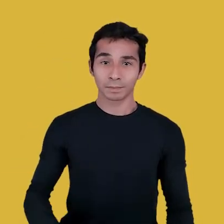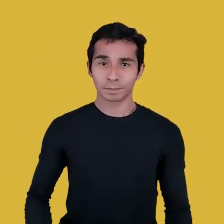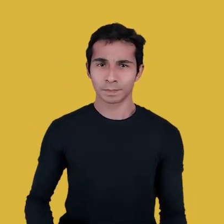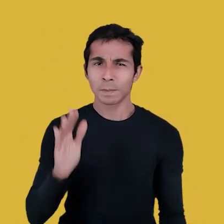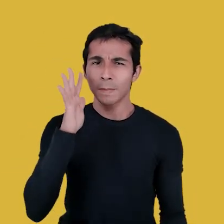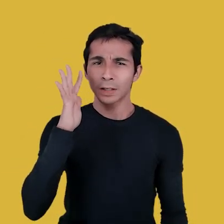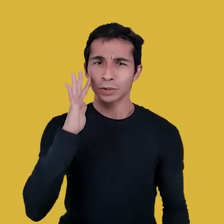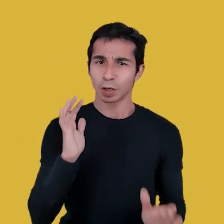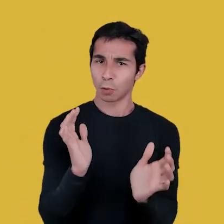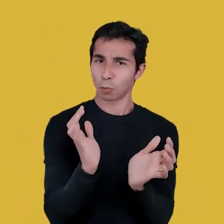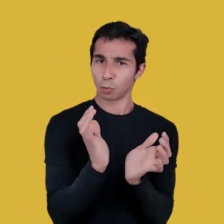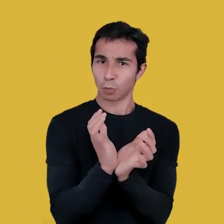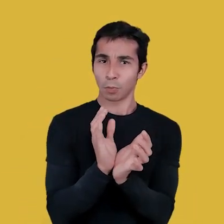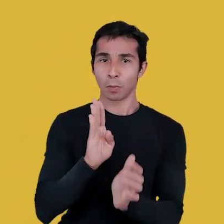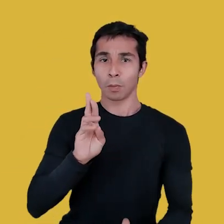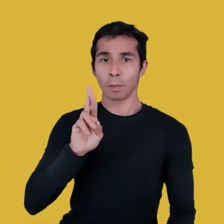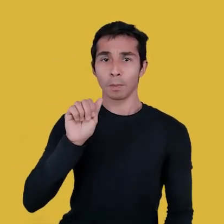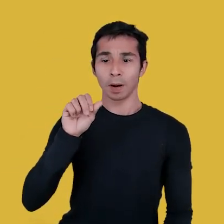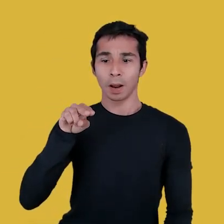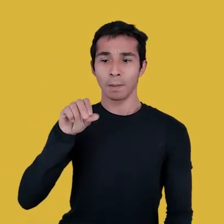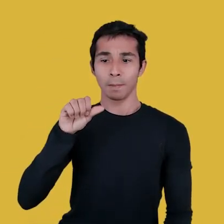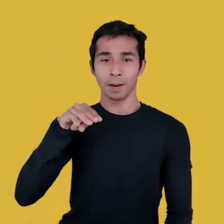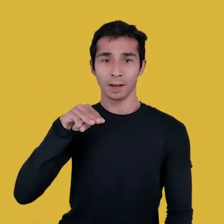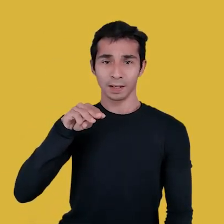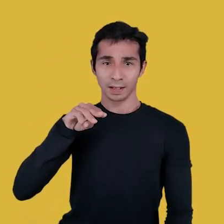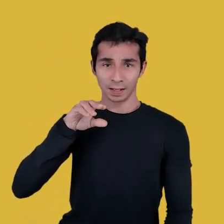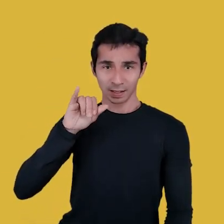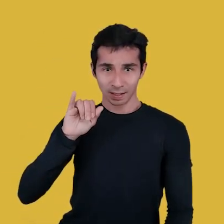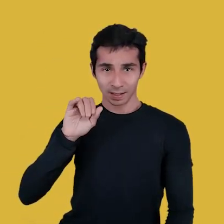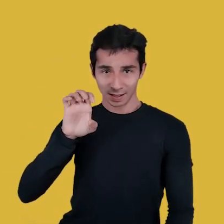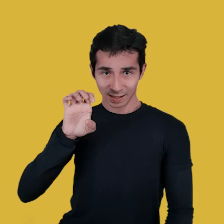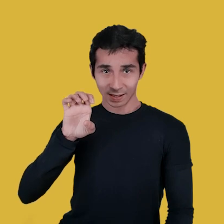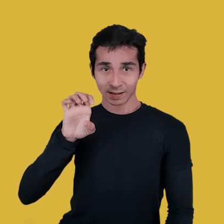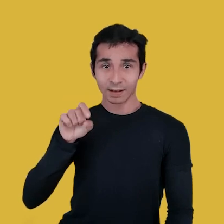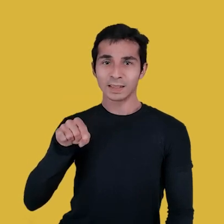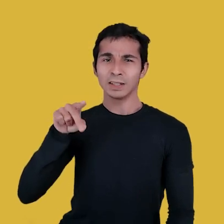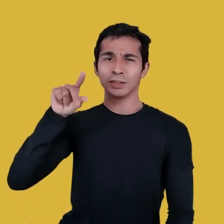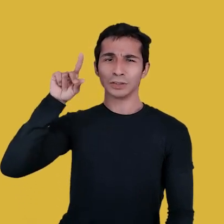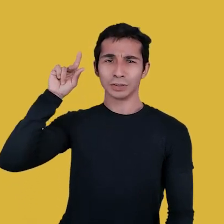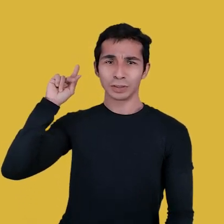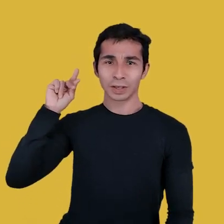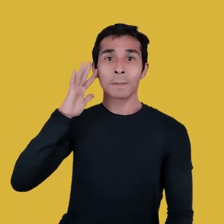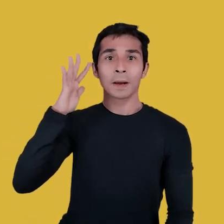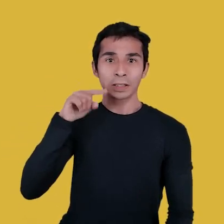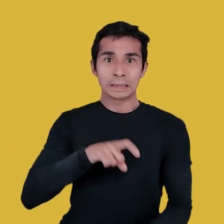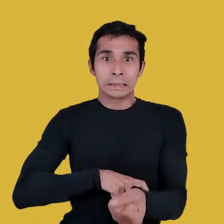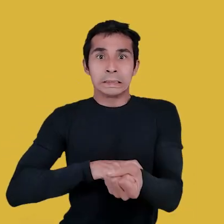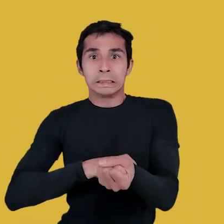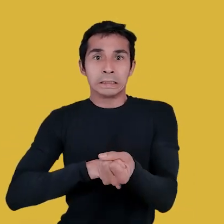Mas vocês conseguem imaginar aqueles antigos brâmanes, iogues, estressados?